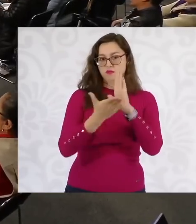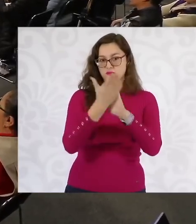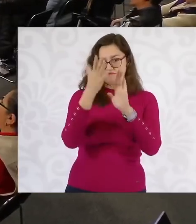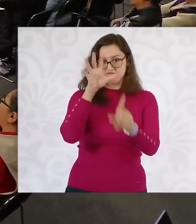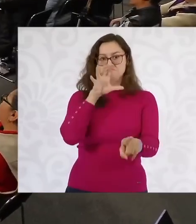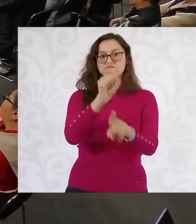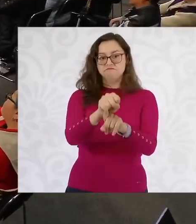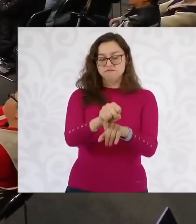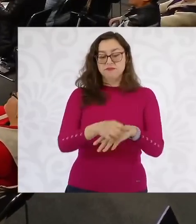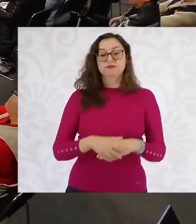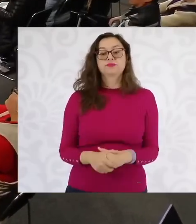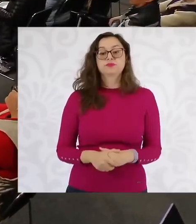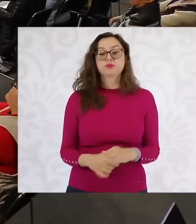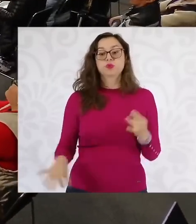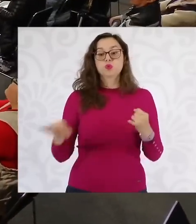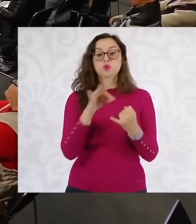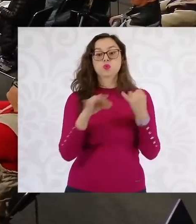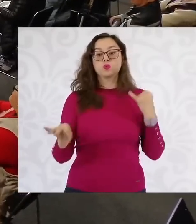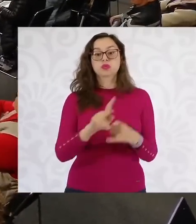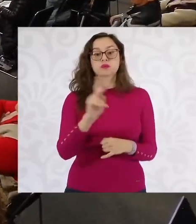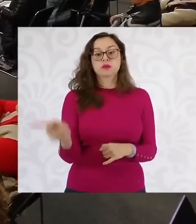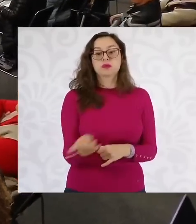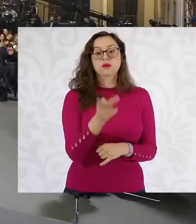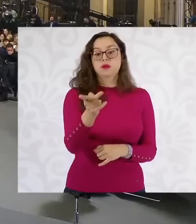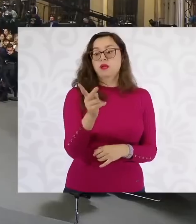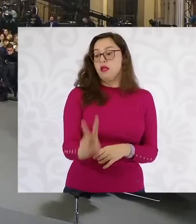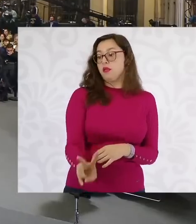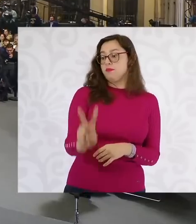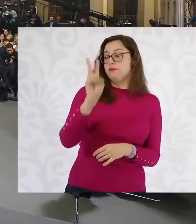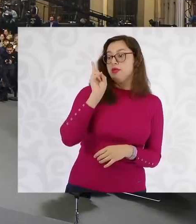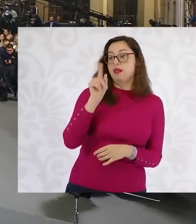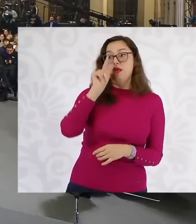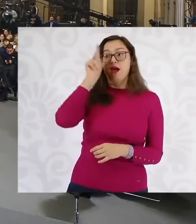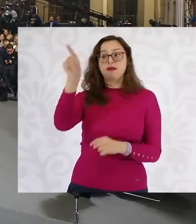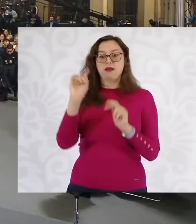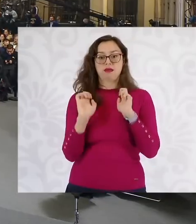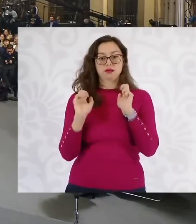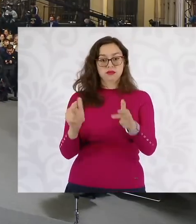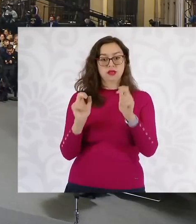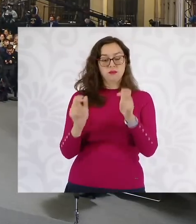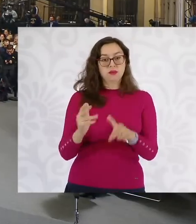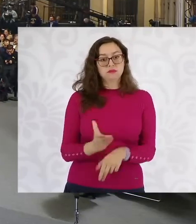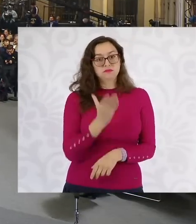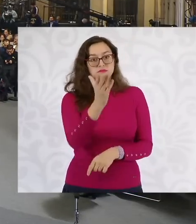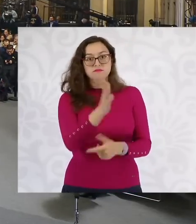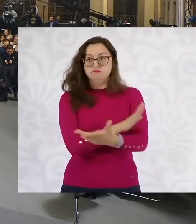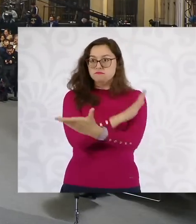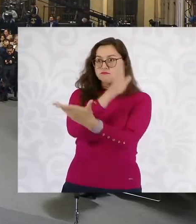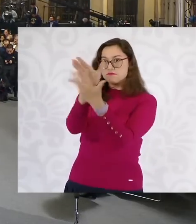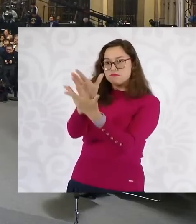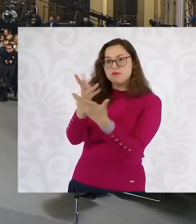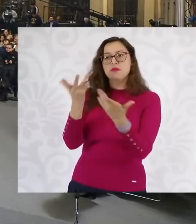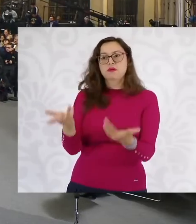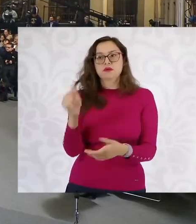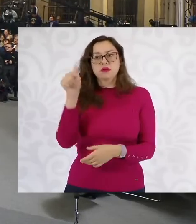viernes estuvo en Chiapas eh ahí adelantó como en el caso de de cuitlagua García en Veracruz